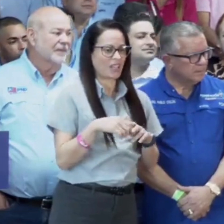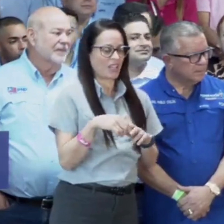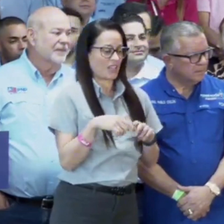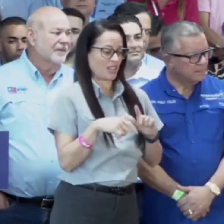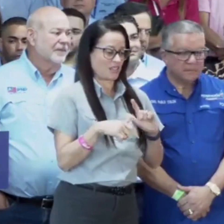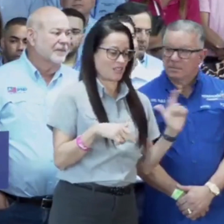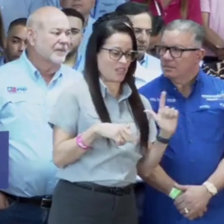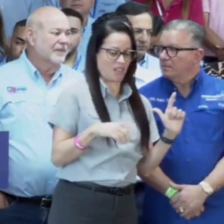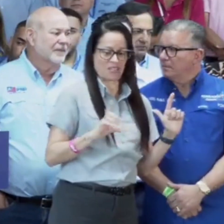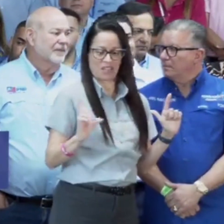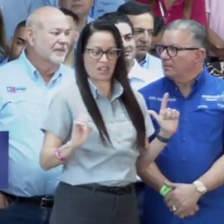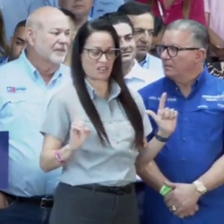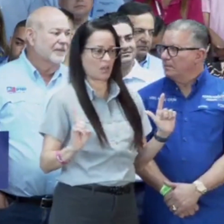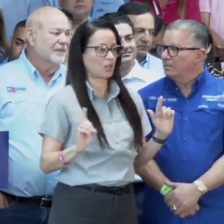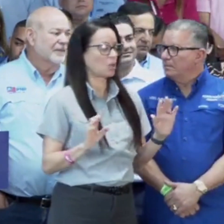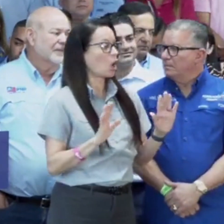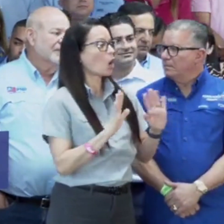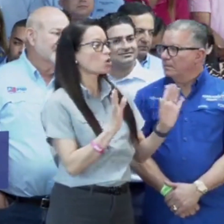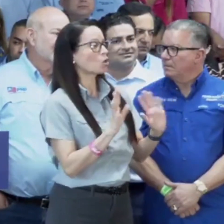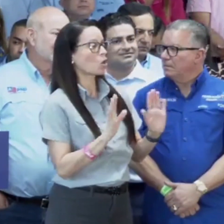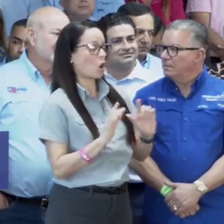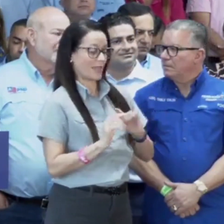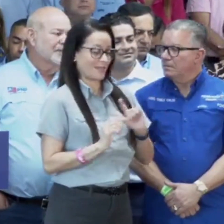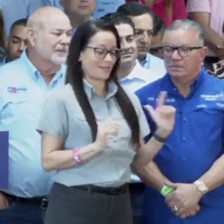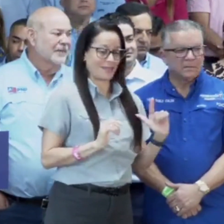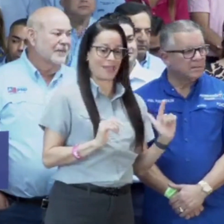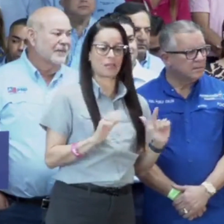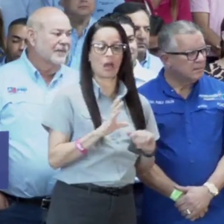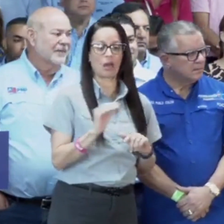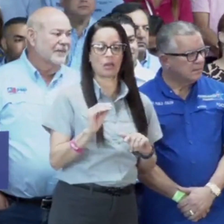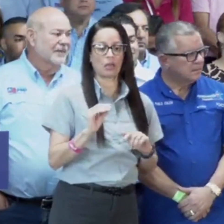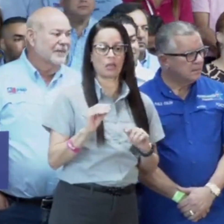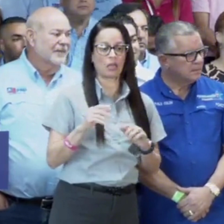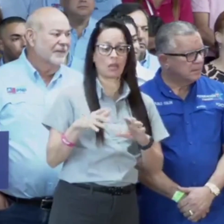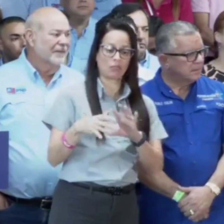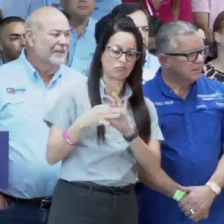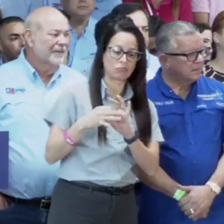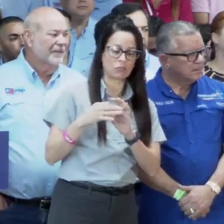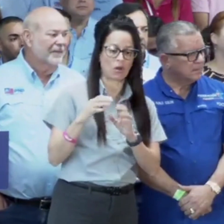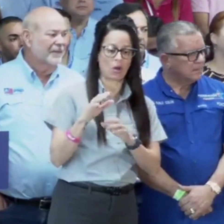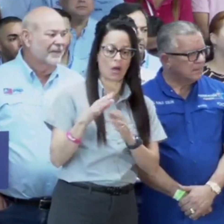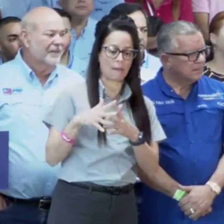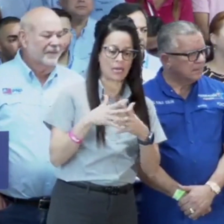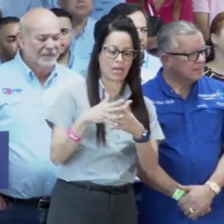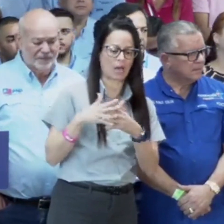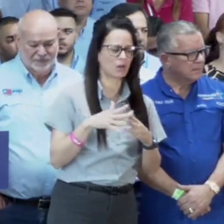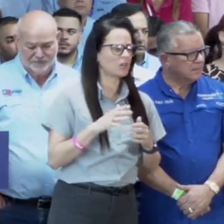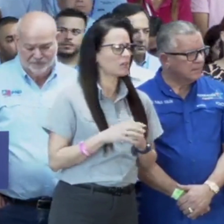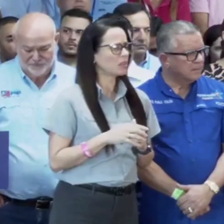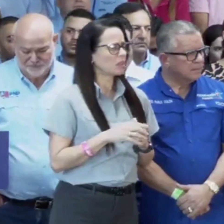y Los Americanos usted entiende que esta es una elección en donde se define por ese mensaje por